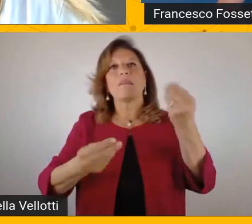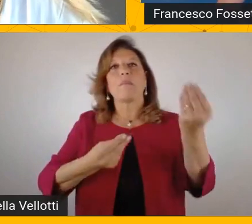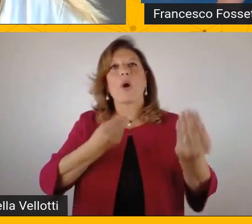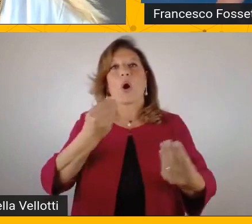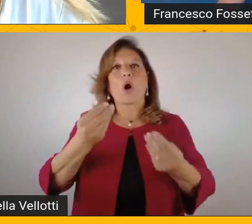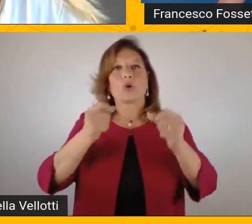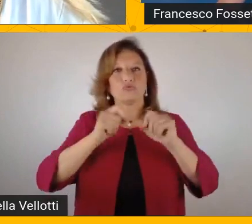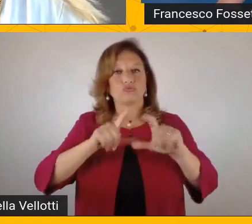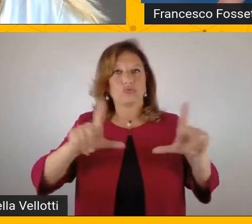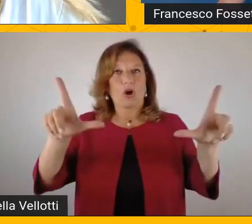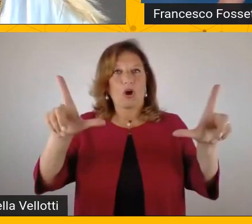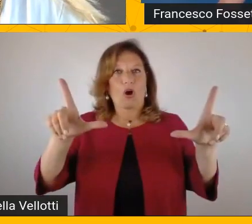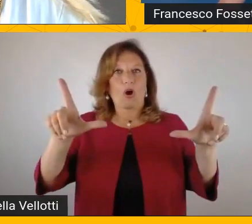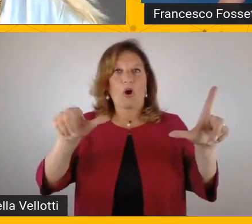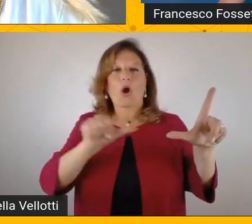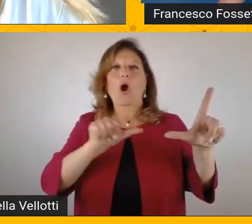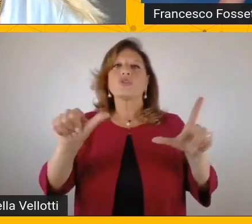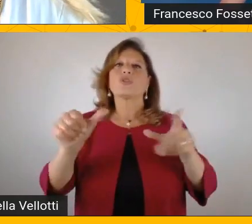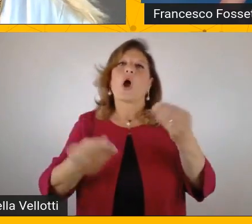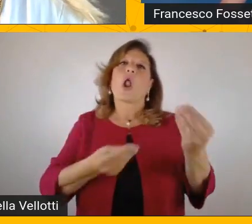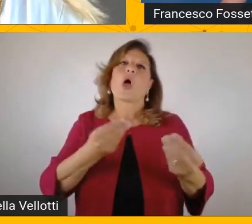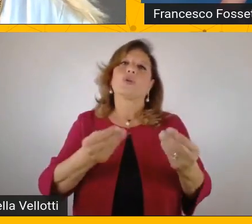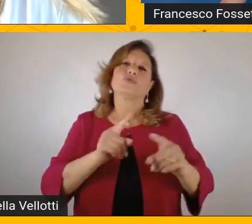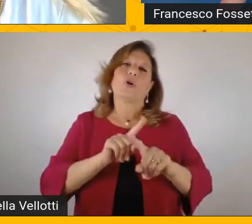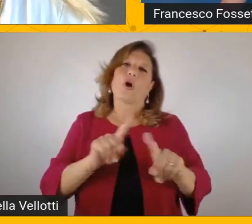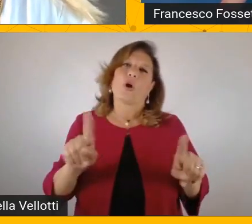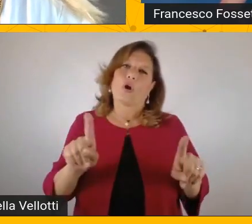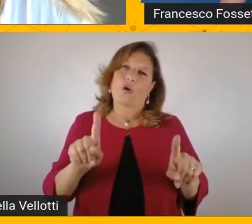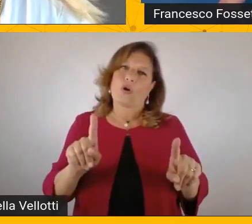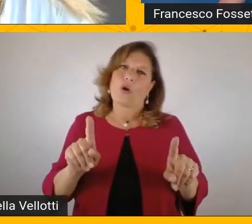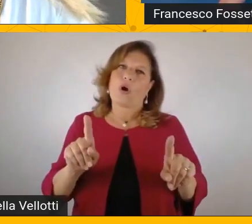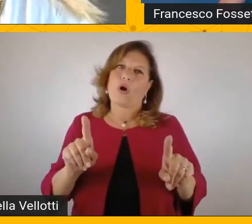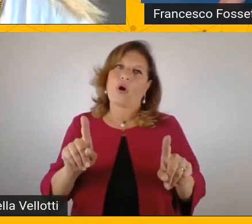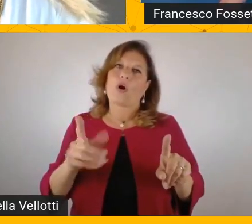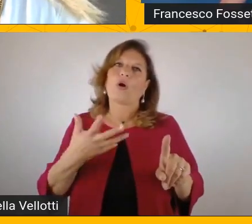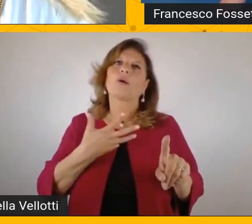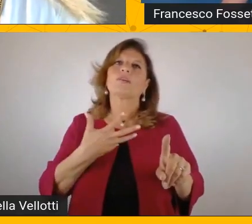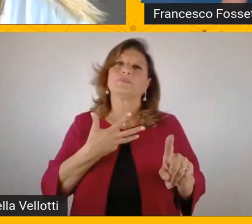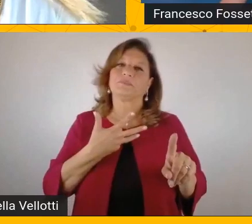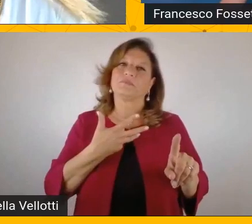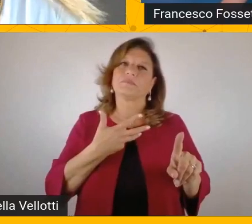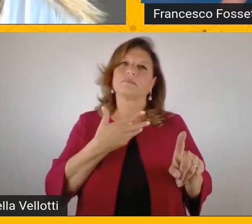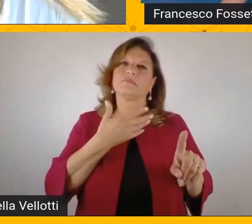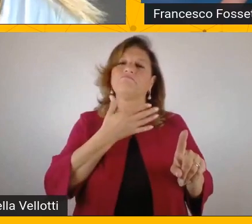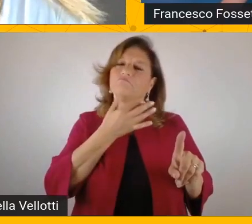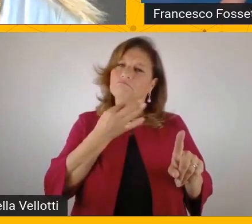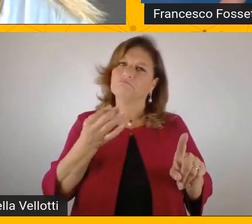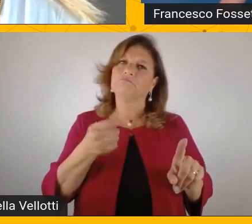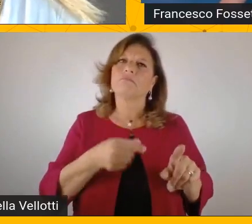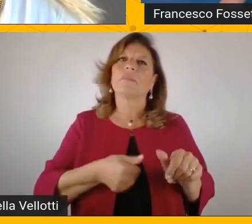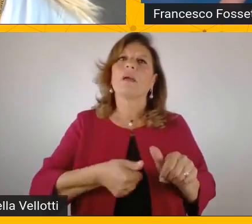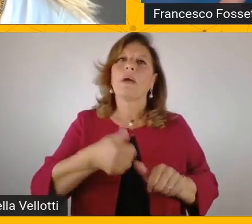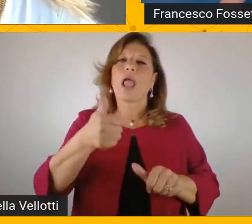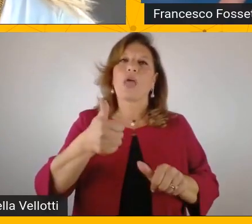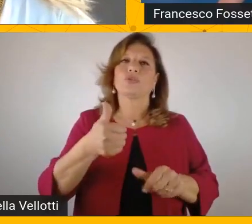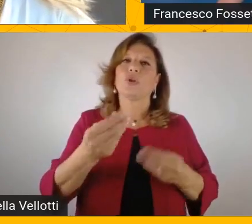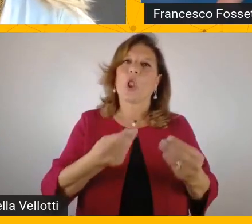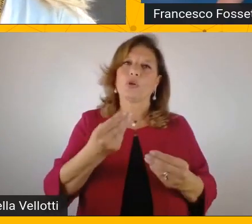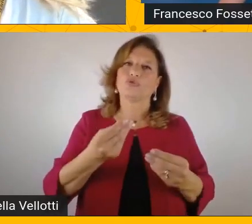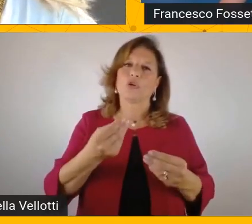videogioco che è eh che è non solo ludico, non c'è nulla di il fatto che esistano dei prodotti che hanno la finalità